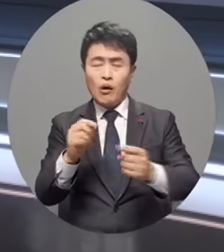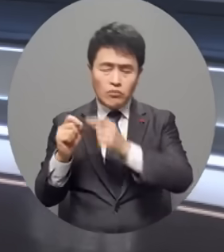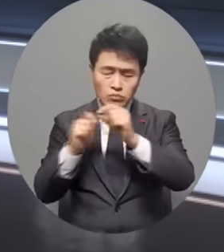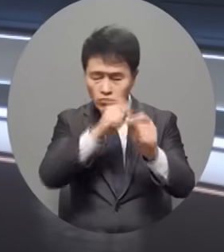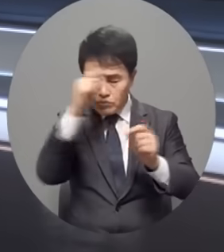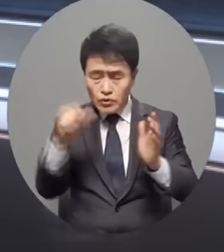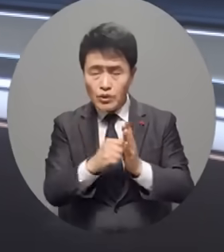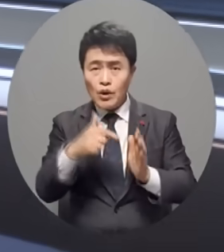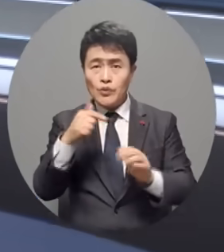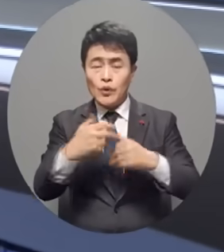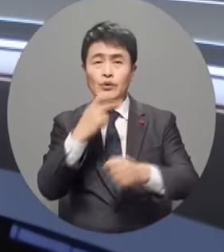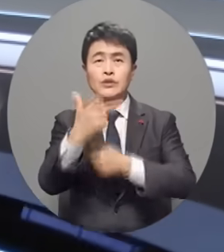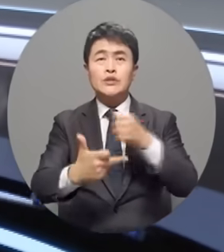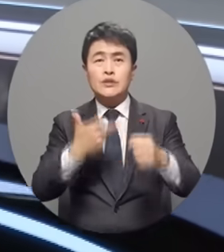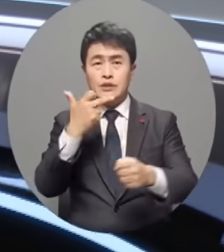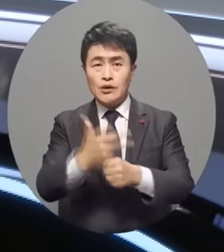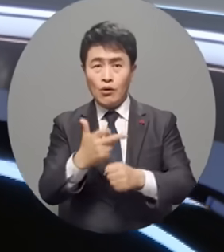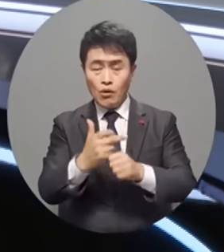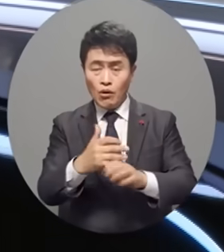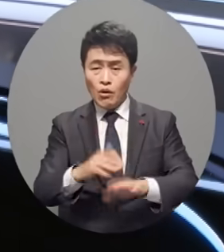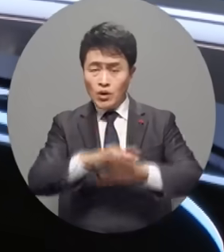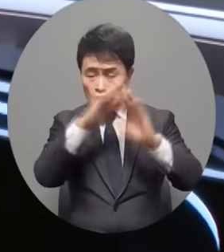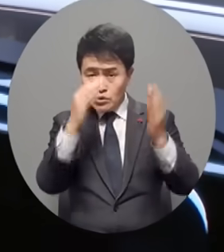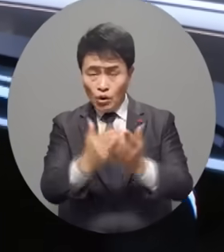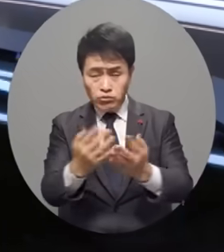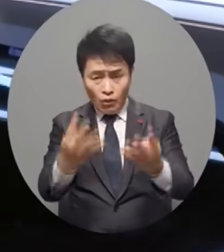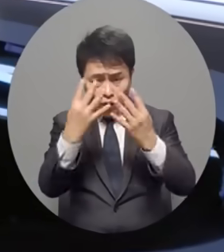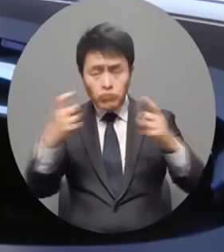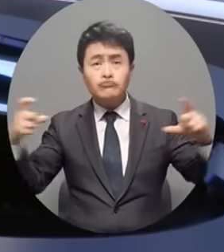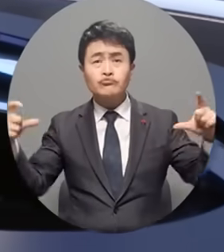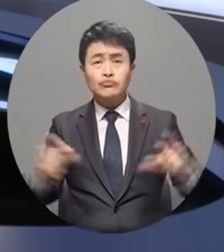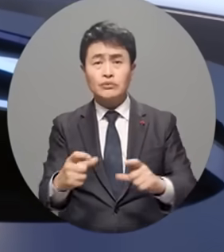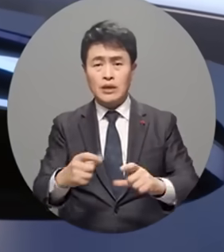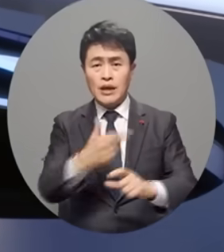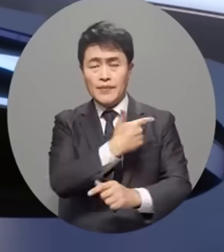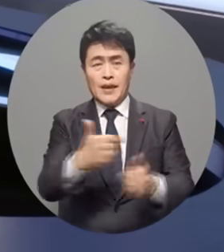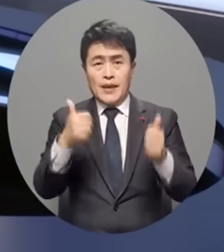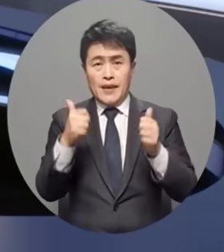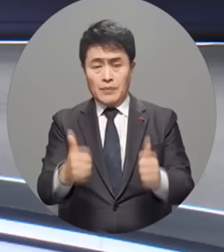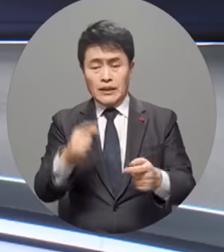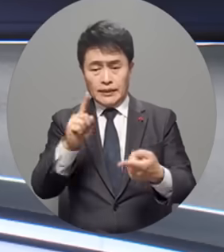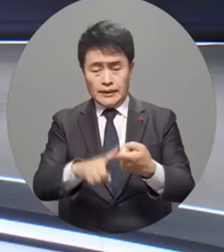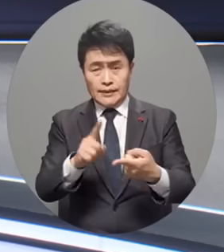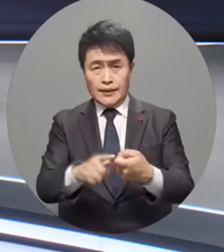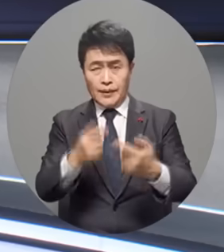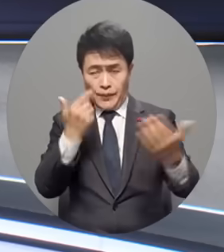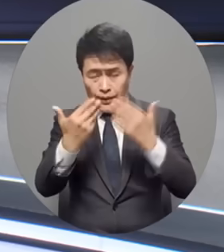하지만, 항소심에서 전두환 무기징역, 노태우 징역 17년 등, 전원 형량이 줄었고요.